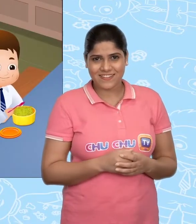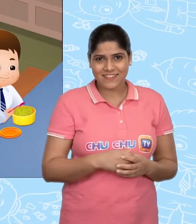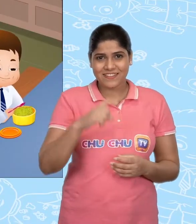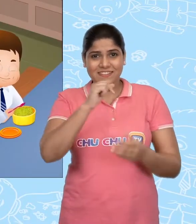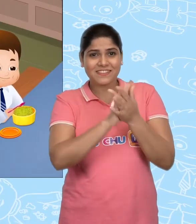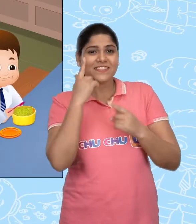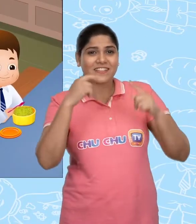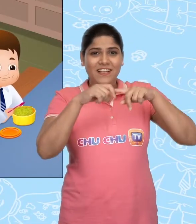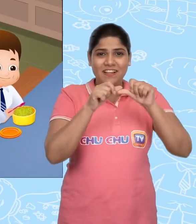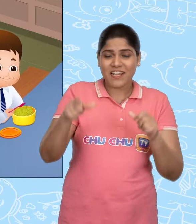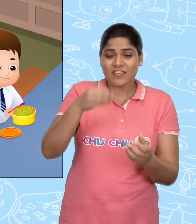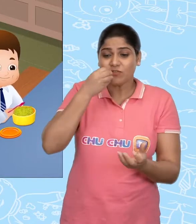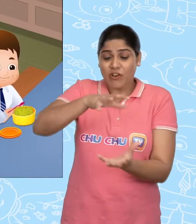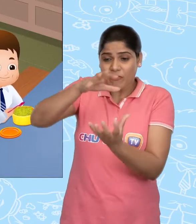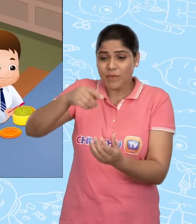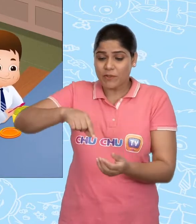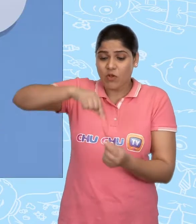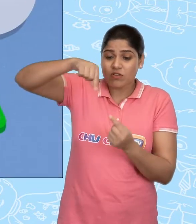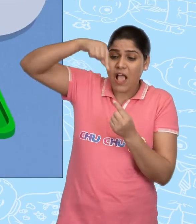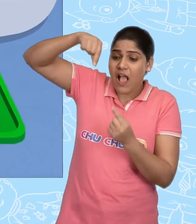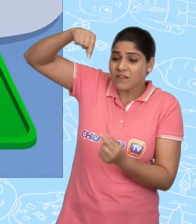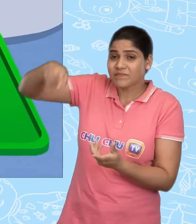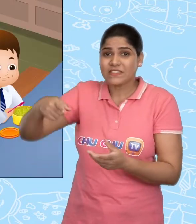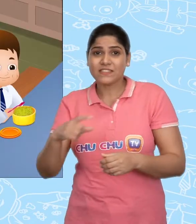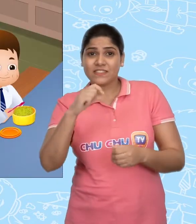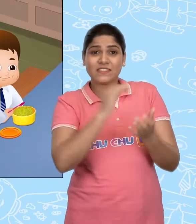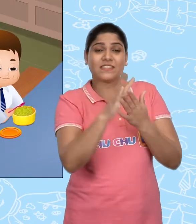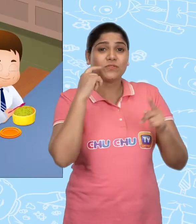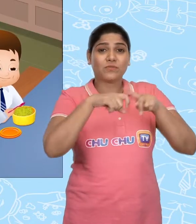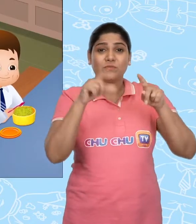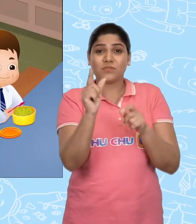Chika के टिफन मे तो स्पगेटी है और Chiku भी वही लायी है